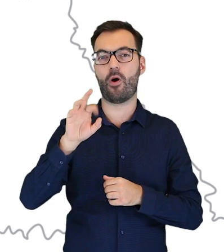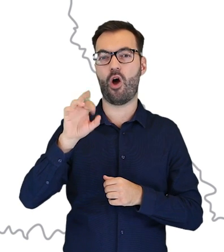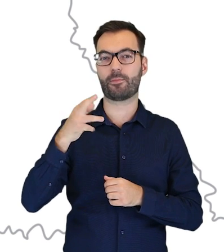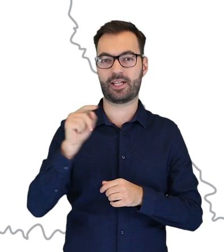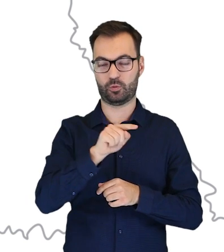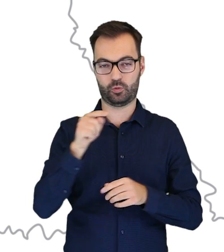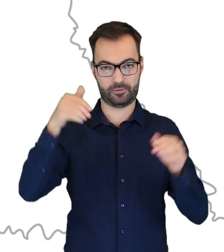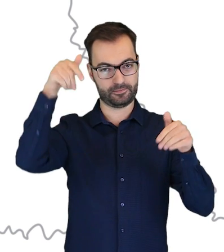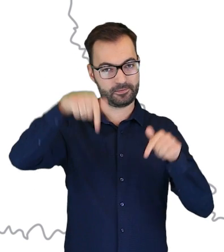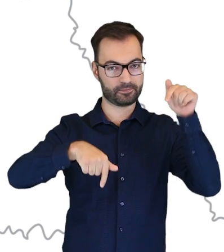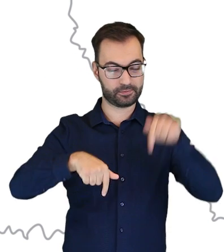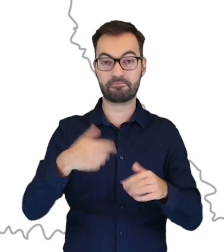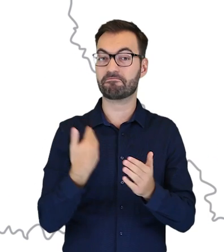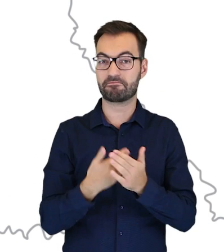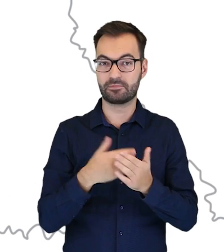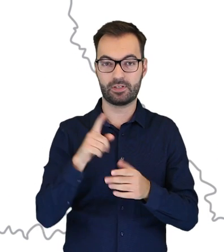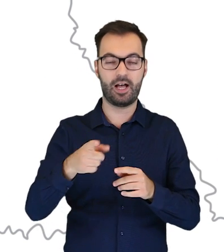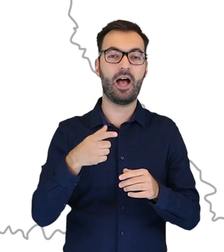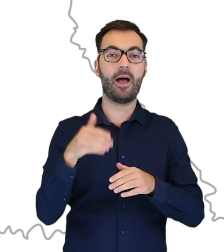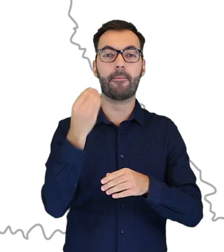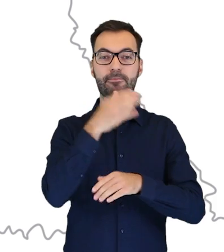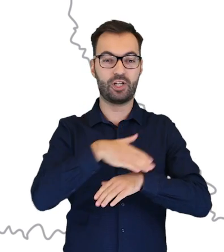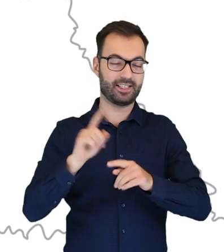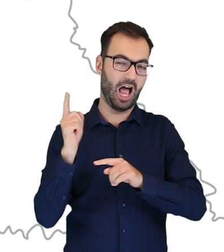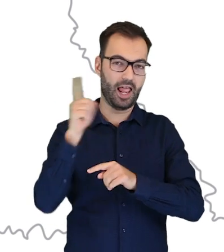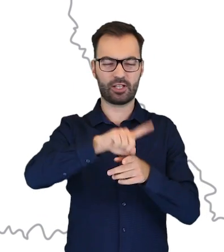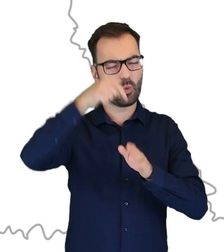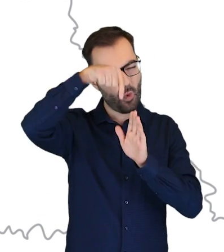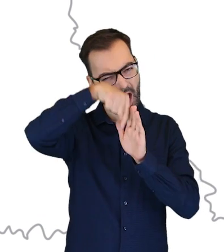Wybrano te miejsca dlatego, że są daleko od brzegu i głębokie.